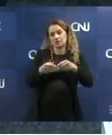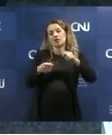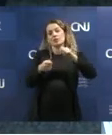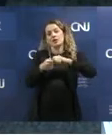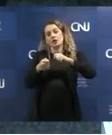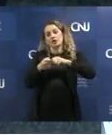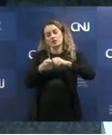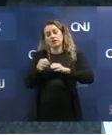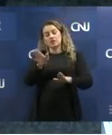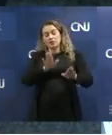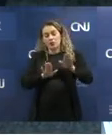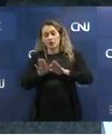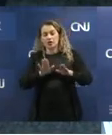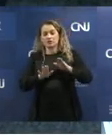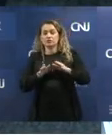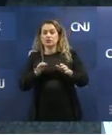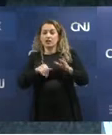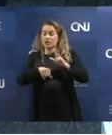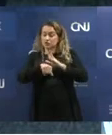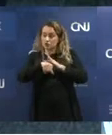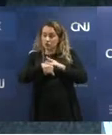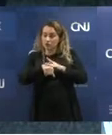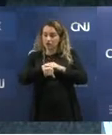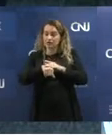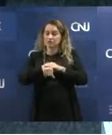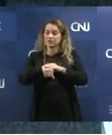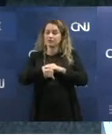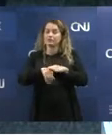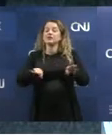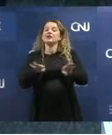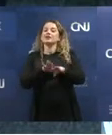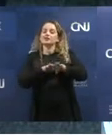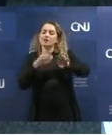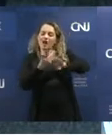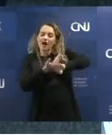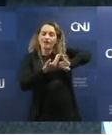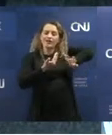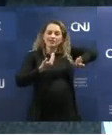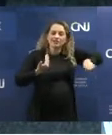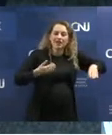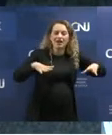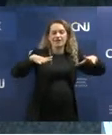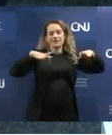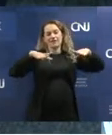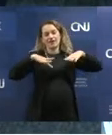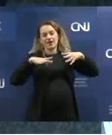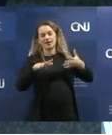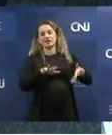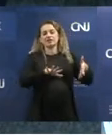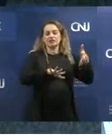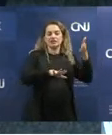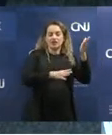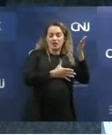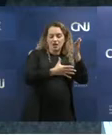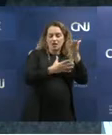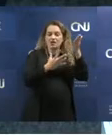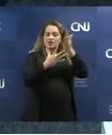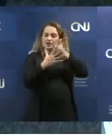além de se afastar, intercalando licenças e férias. Evidentemente tirou as férias para poder continuar o seu tratamento